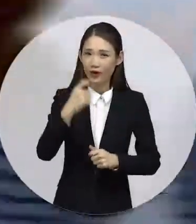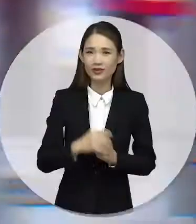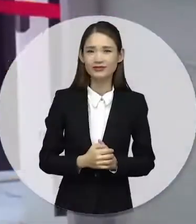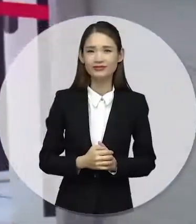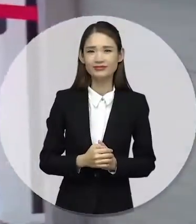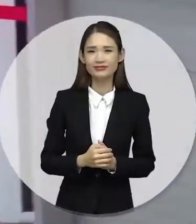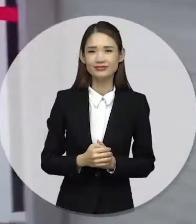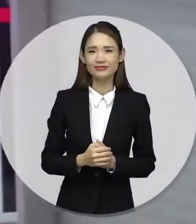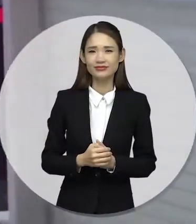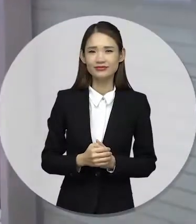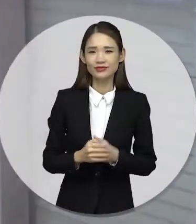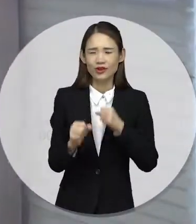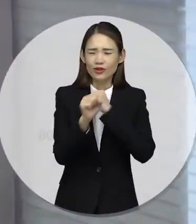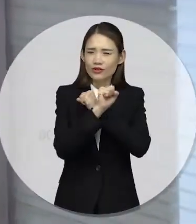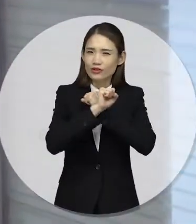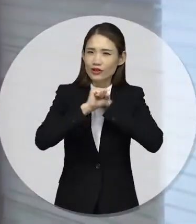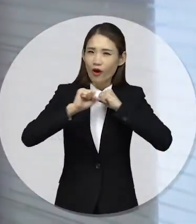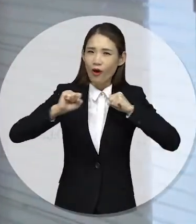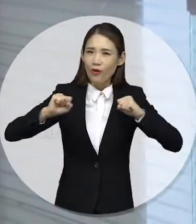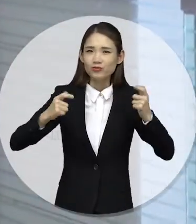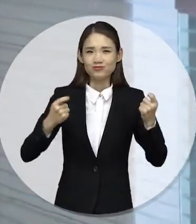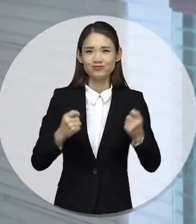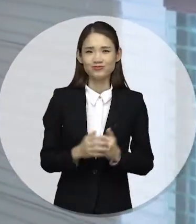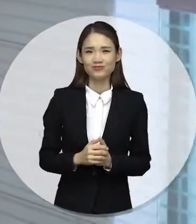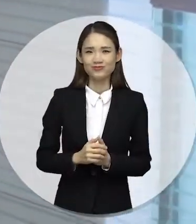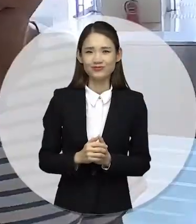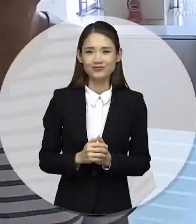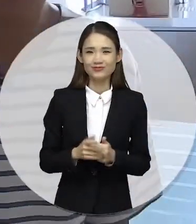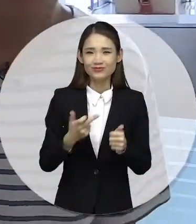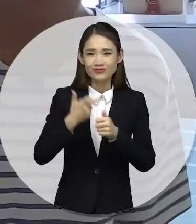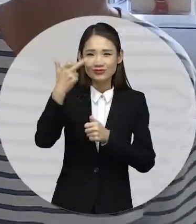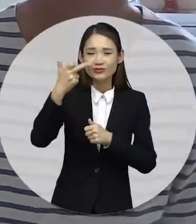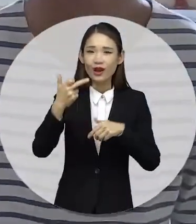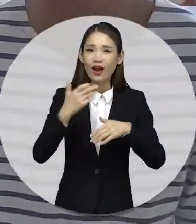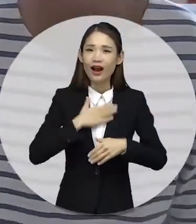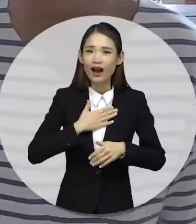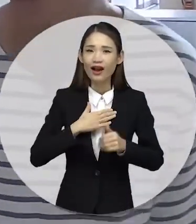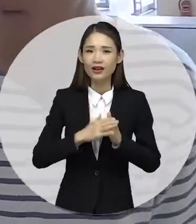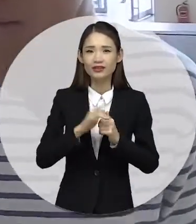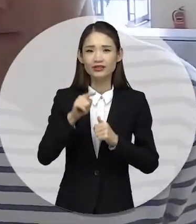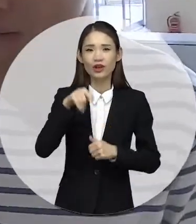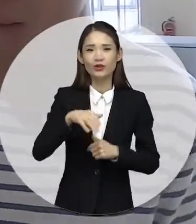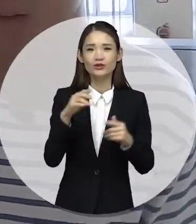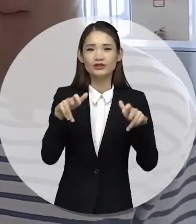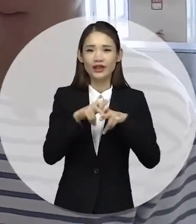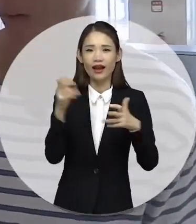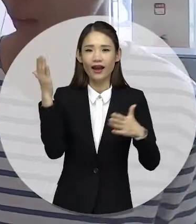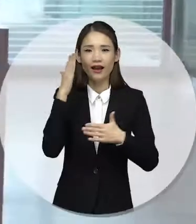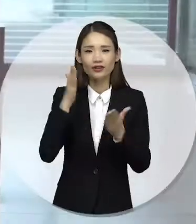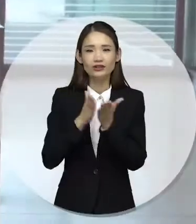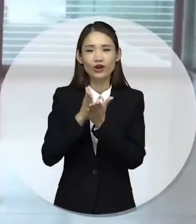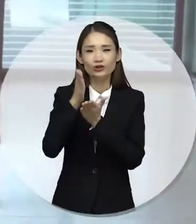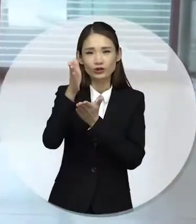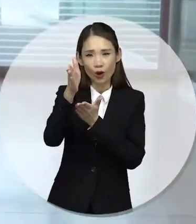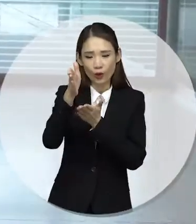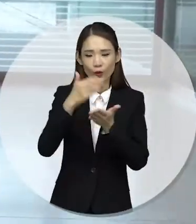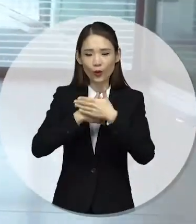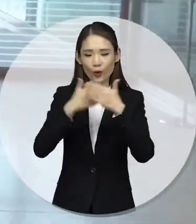김한솔 : 여기 되게 넓은 것 같아. 김소희 : 와, 진짜, 넓다. 오빠 그거 알아? / 김한솔 : 뭐? 김소희 : 여기는 장애 학생 전용 열람실이 있대.